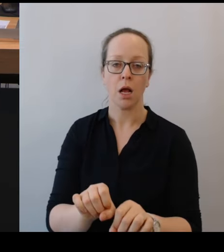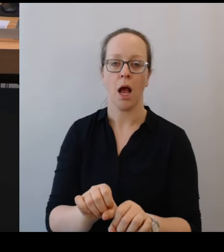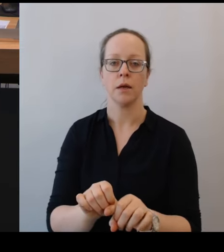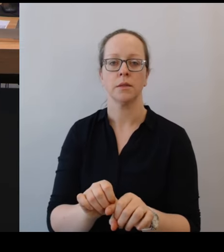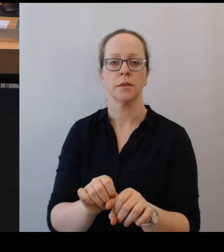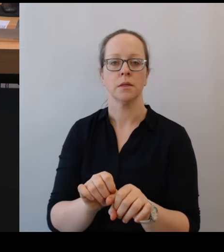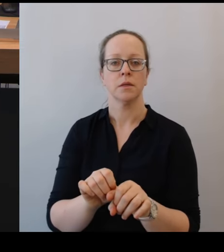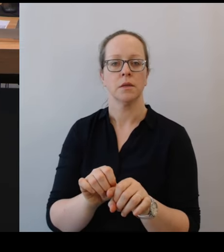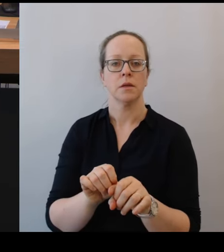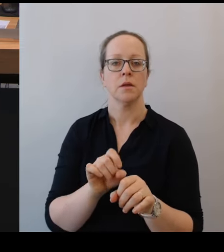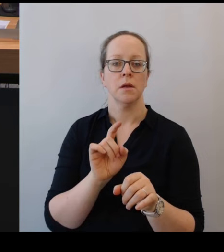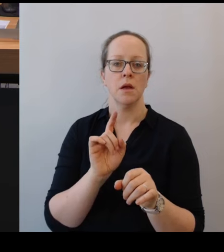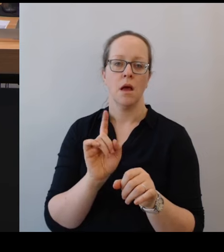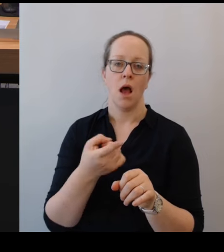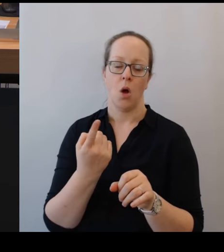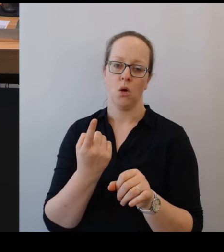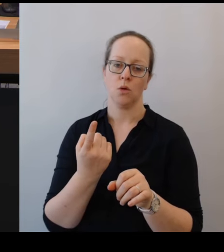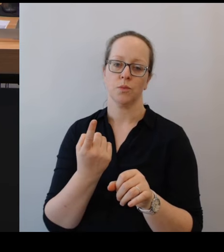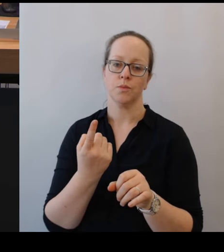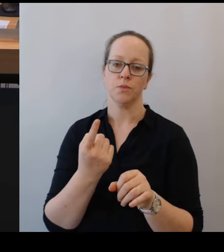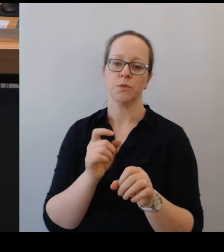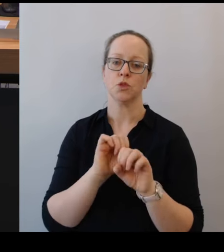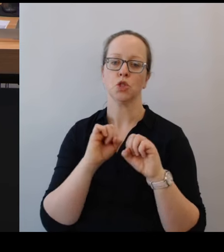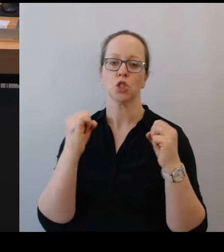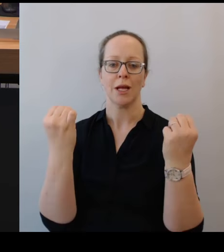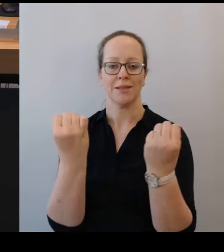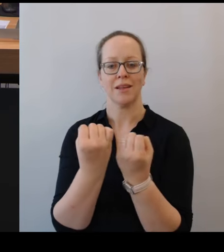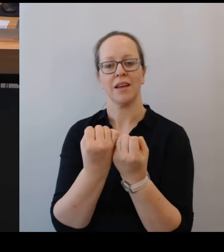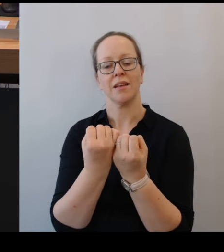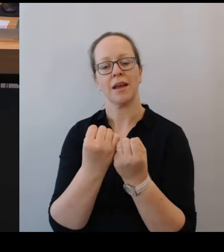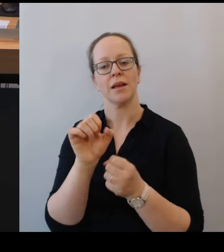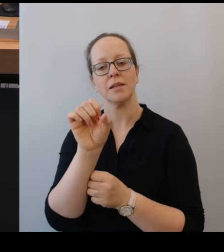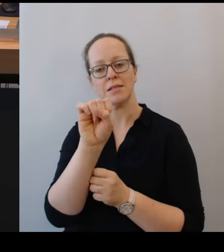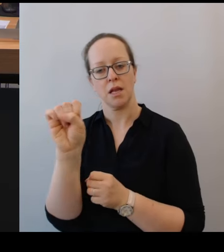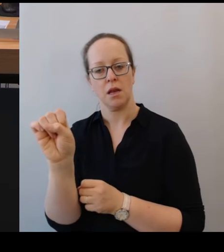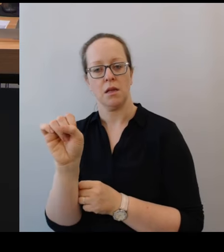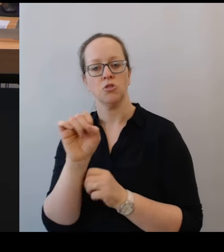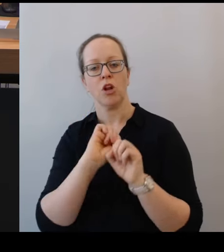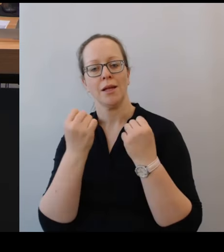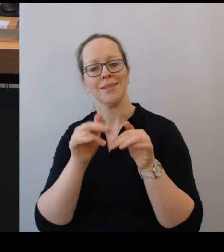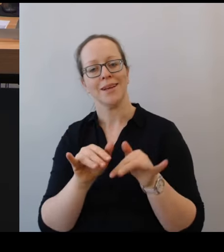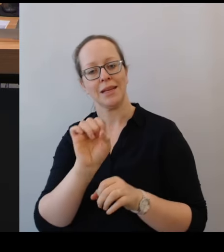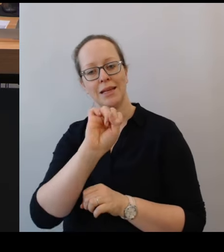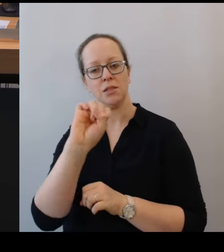positiv, um das, was wir gemeinsam auch umsetzen wollen, positiv zu begleiten.